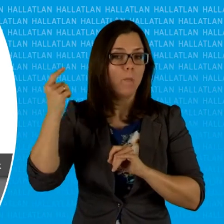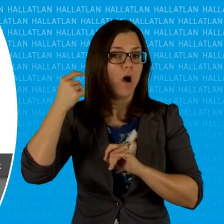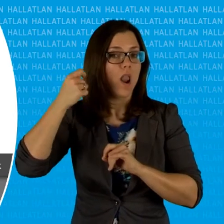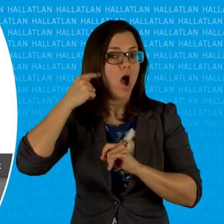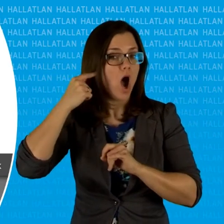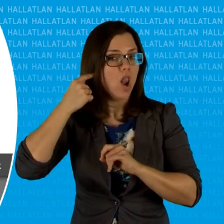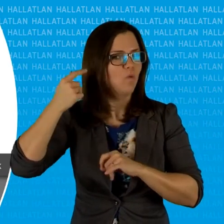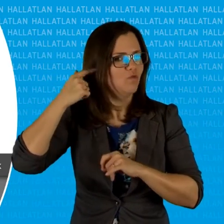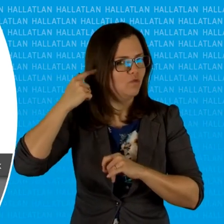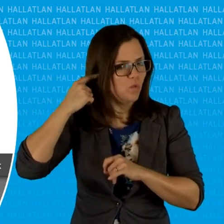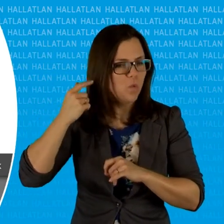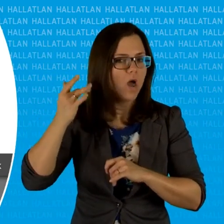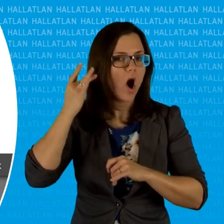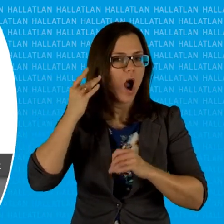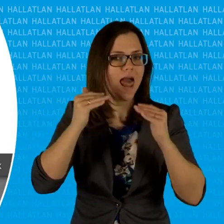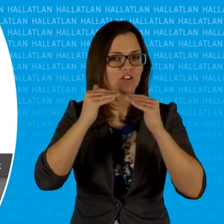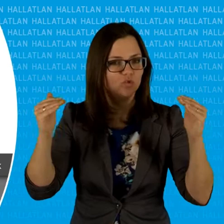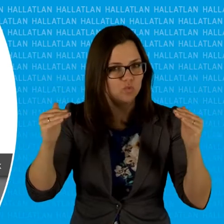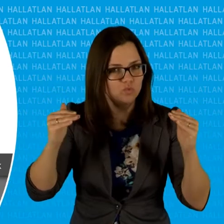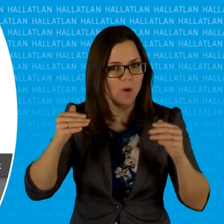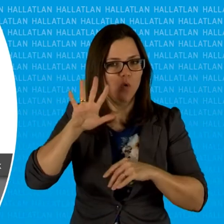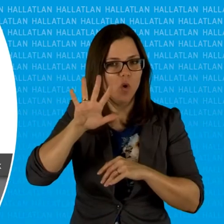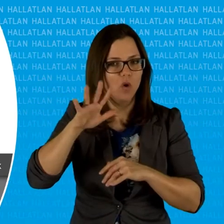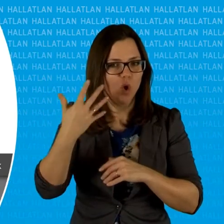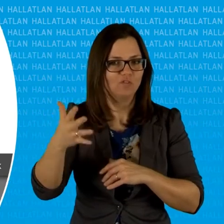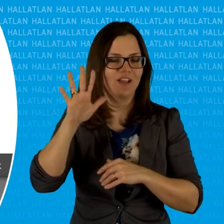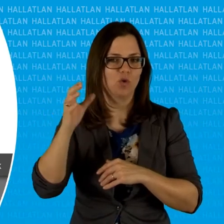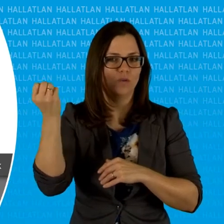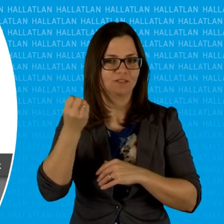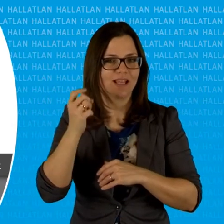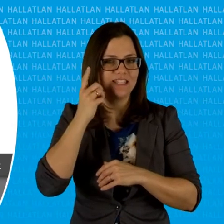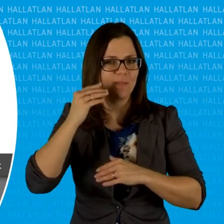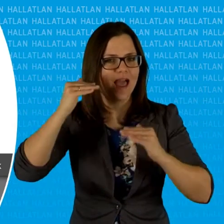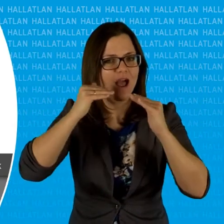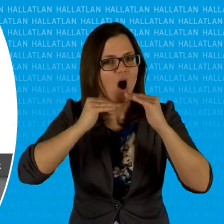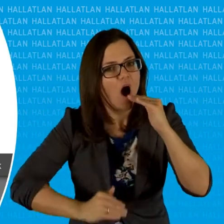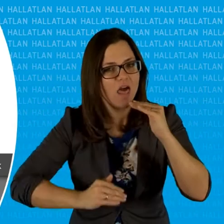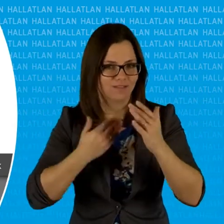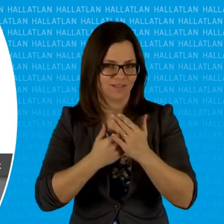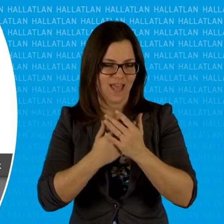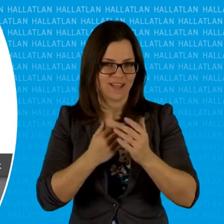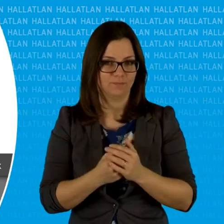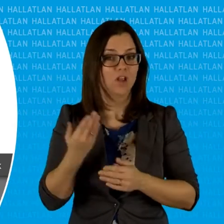hogy a jobban halló fülön 55 dB alatt legyen a hallásküszöb.